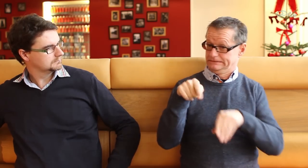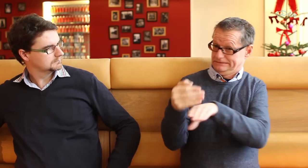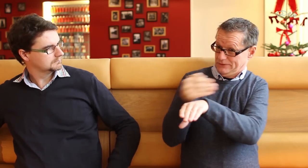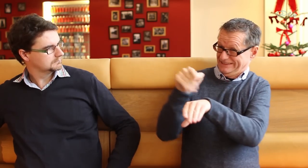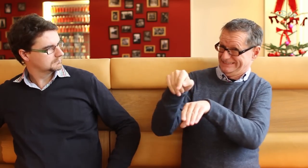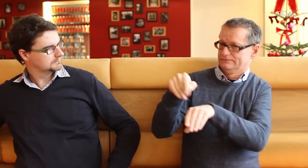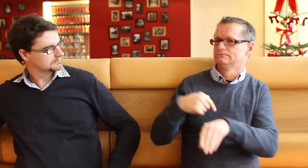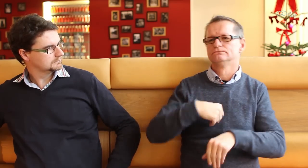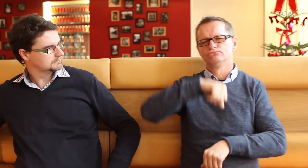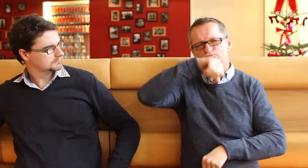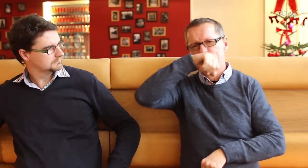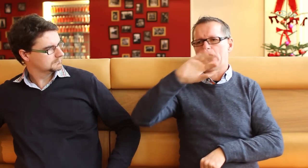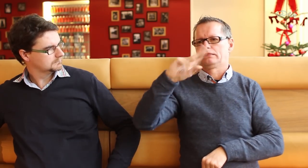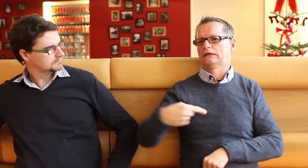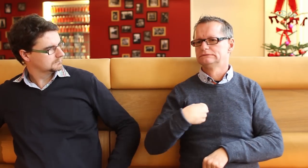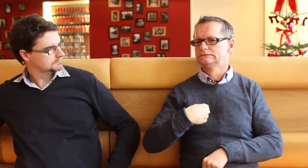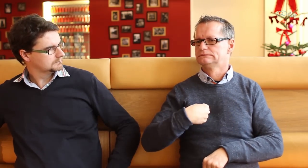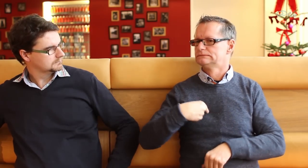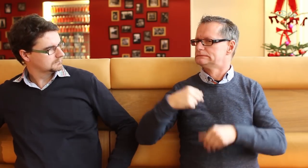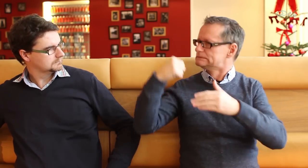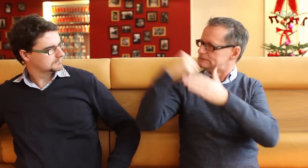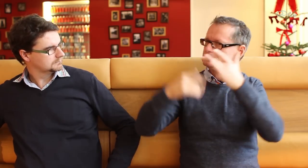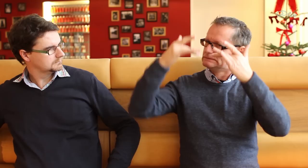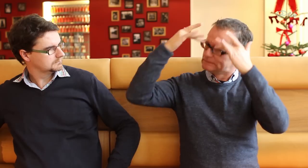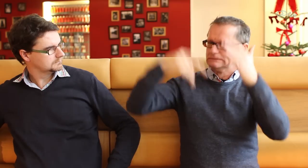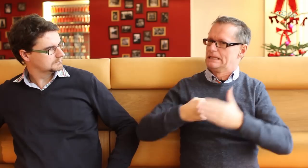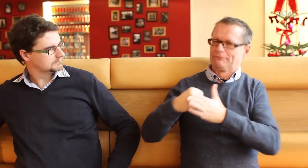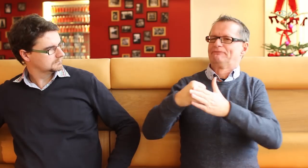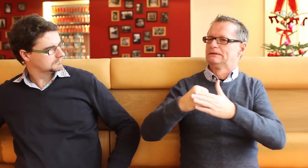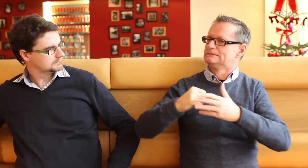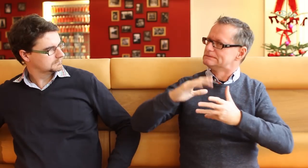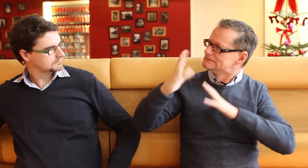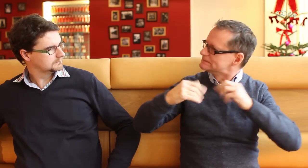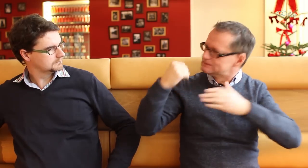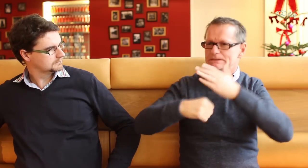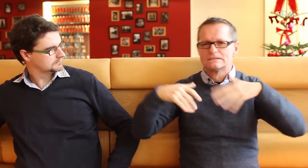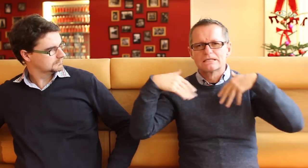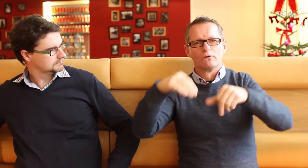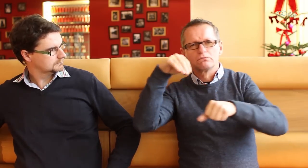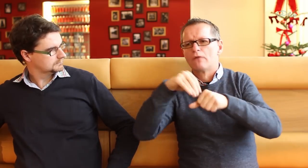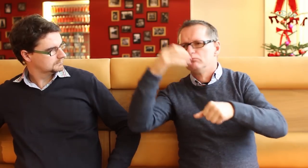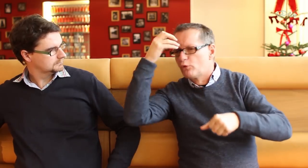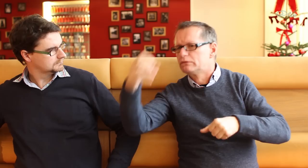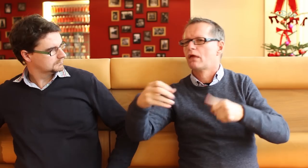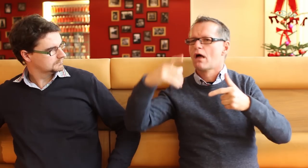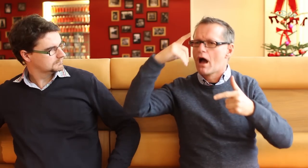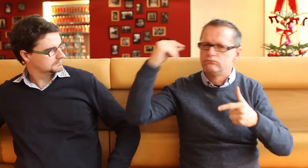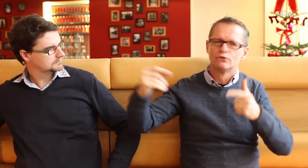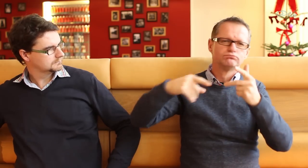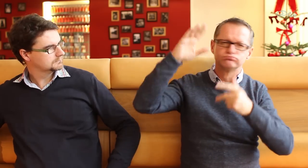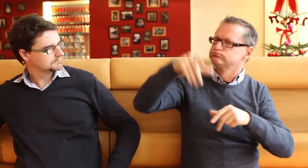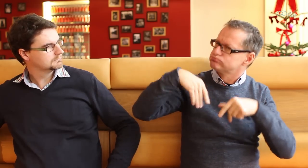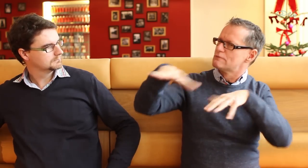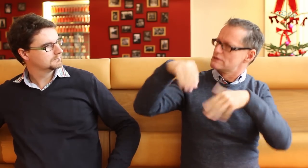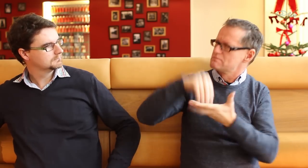Vorher liebte ich DGS (Deutsche Gebärdensprache). Ich hatte für die Anerkennung mitgekämpft. Ich war bei den Demos dabei, München, Hamburg. Ich war immer dabei!